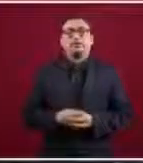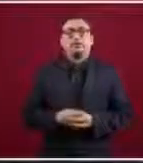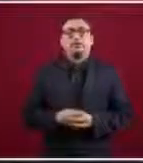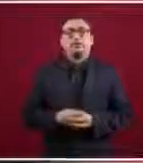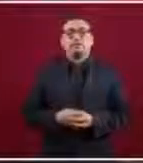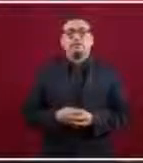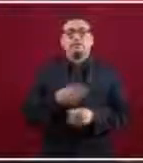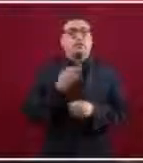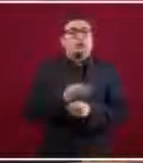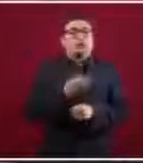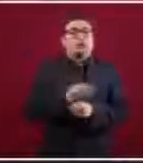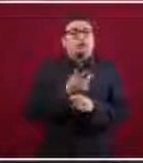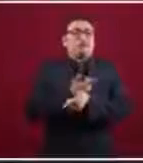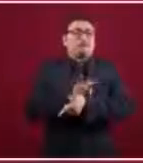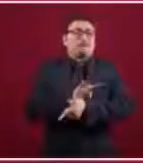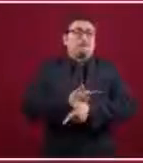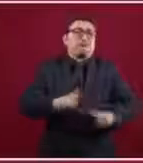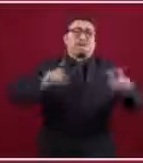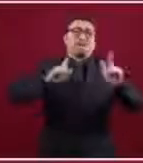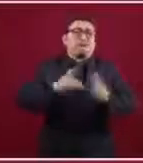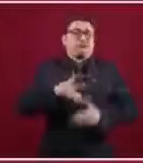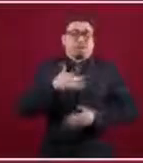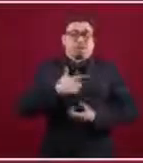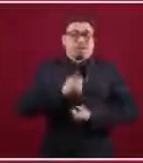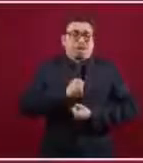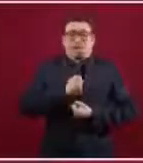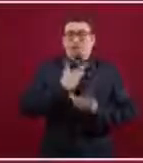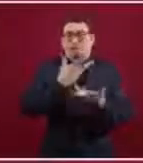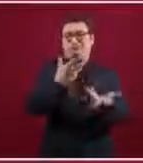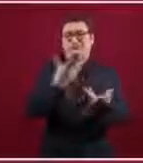pues somos libres de expresarnos.